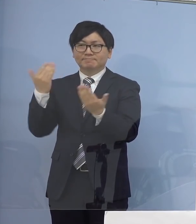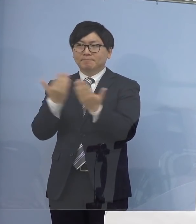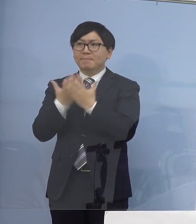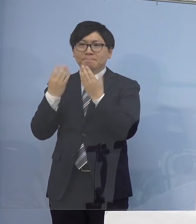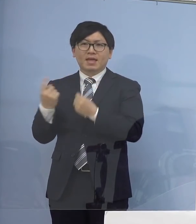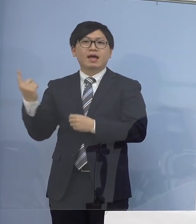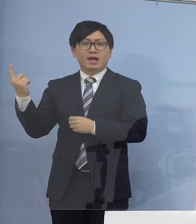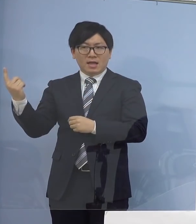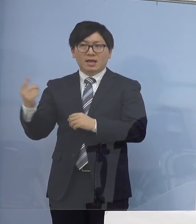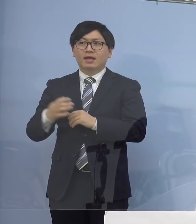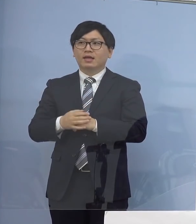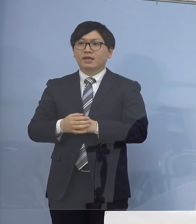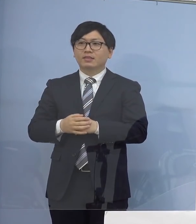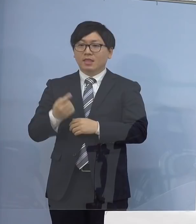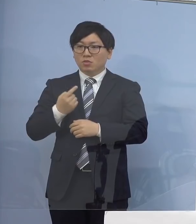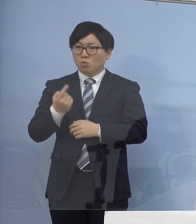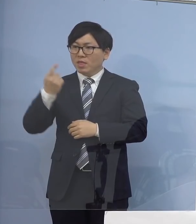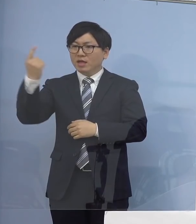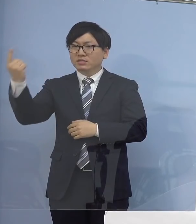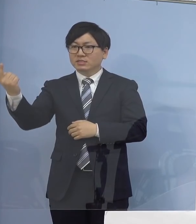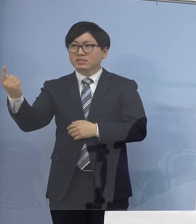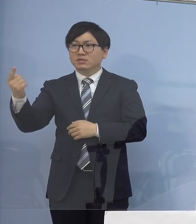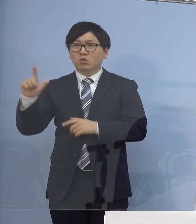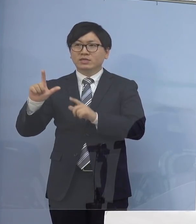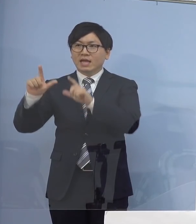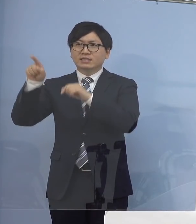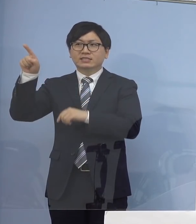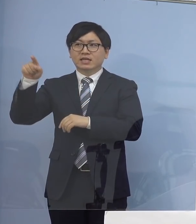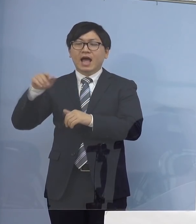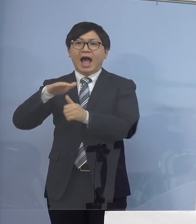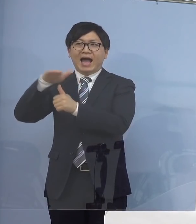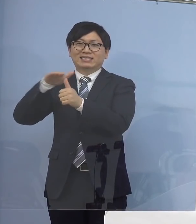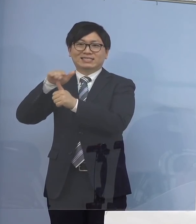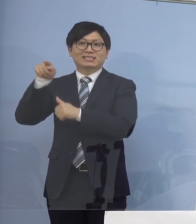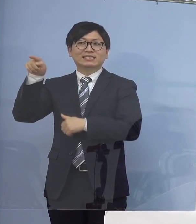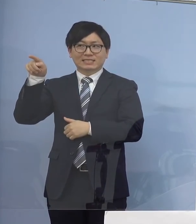お隣といいますとそのさらに先の東の愛知県 こちらがいよいよ適用と